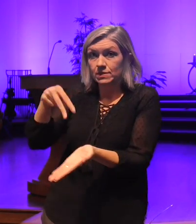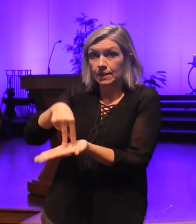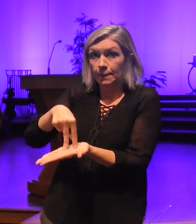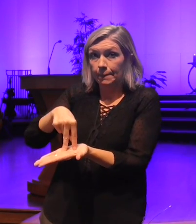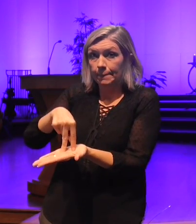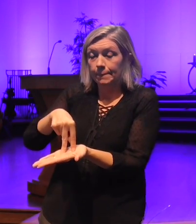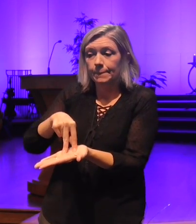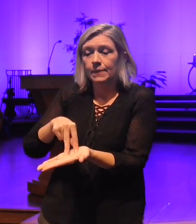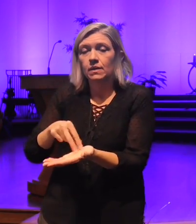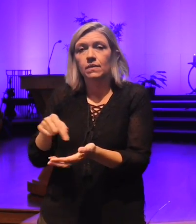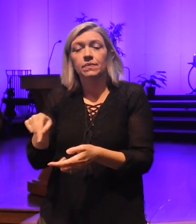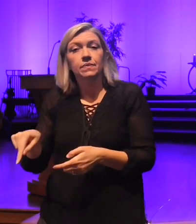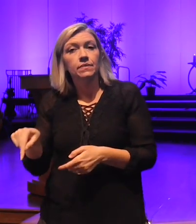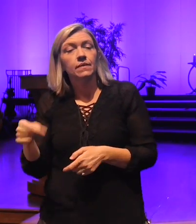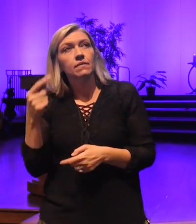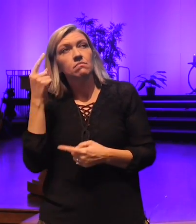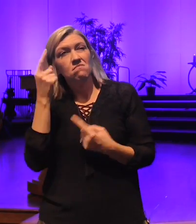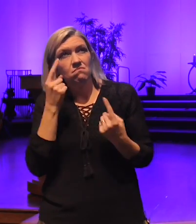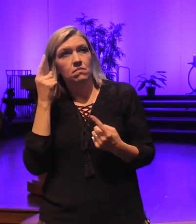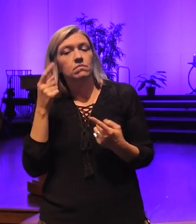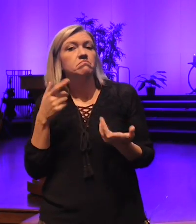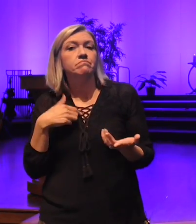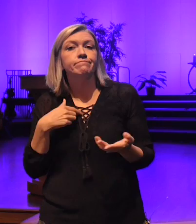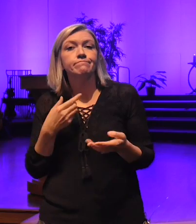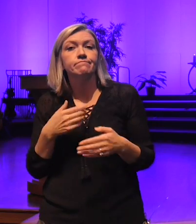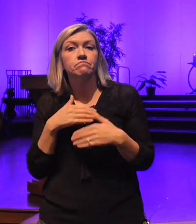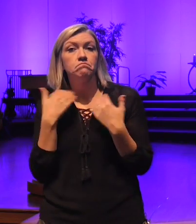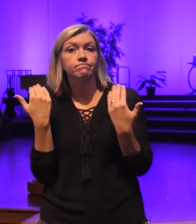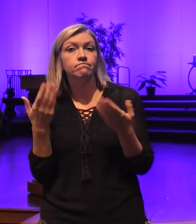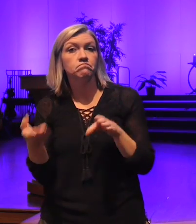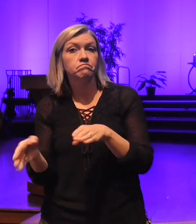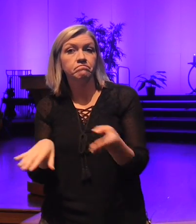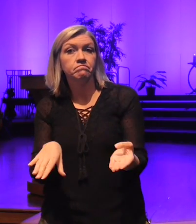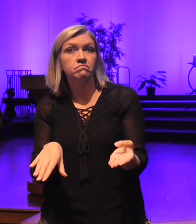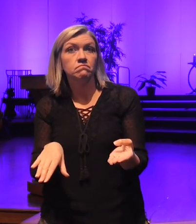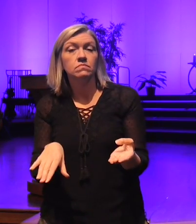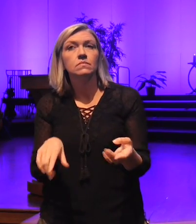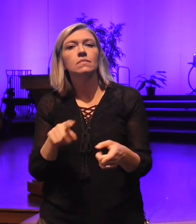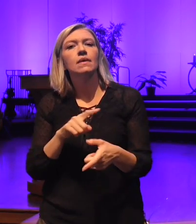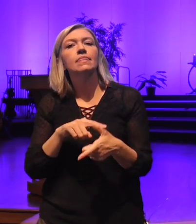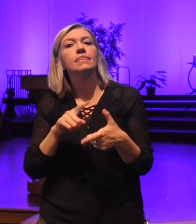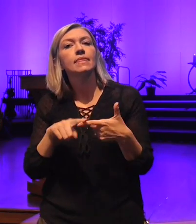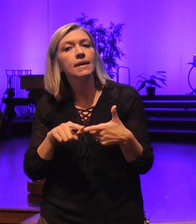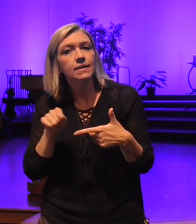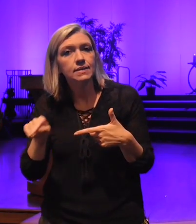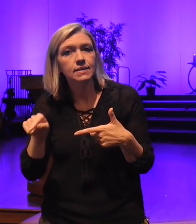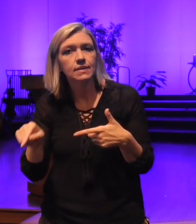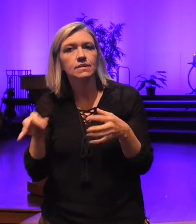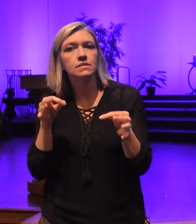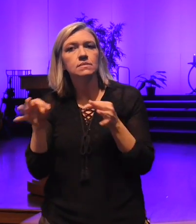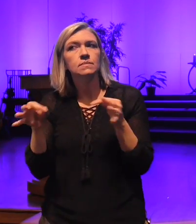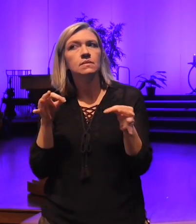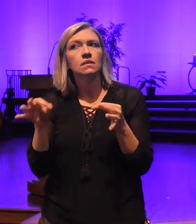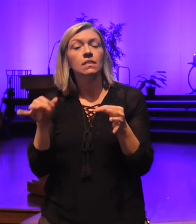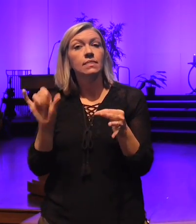por la mente de Franco de bueno, esto es todo para mí pero luego dice en ese momento de repente